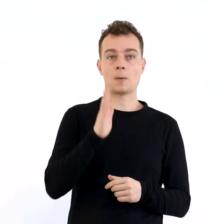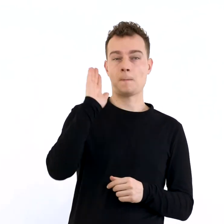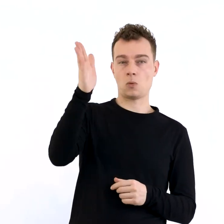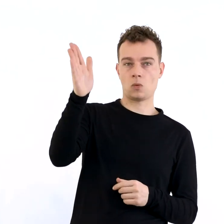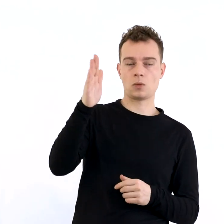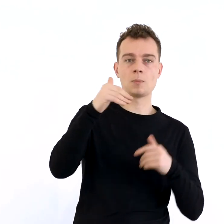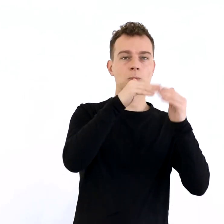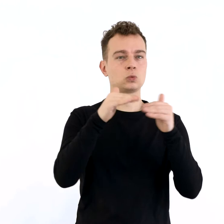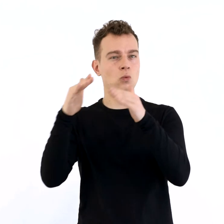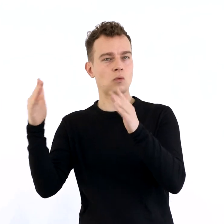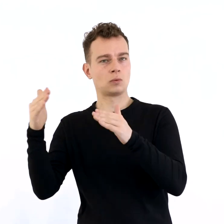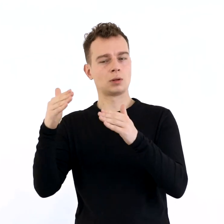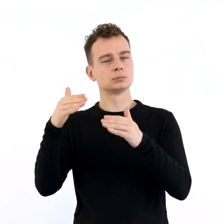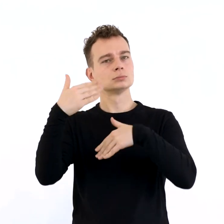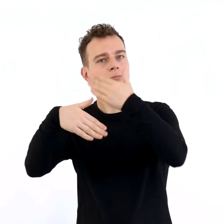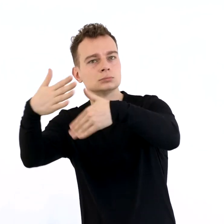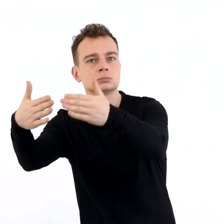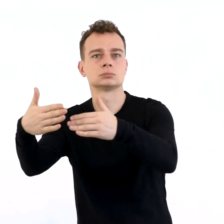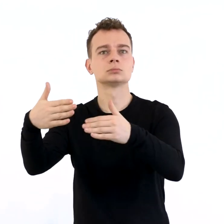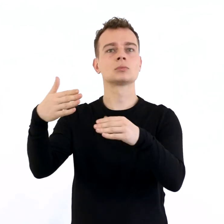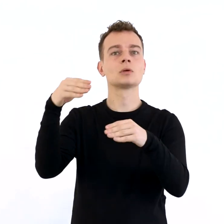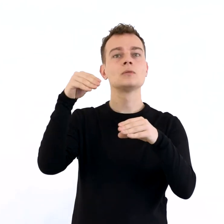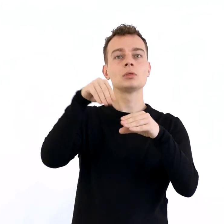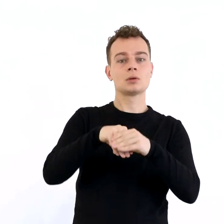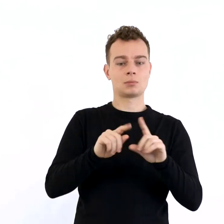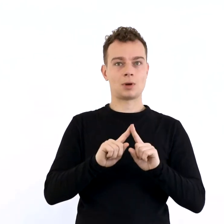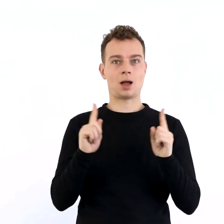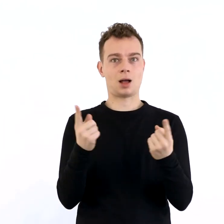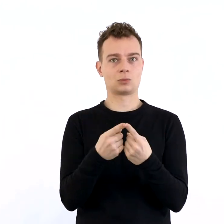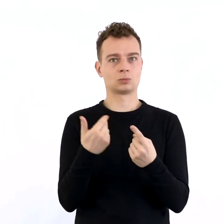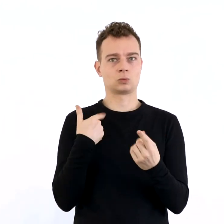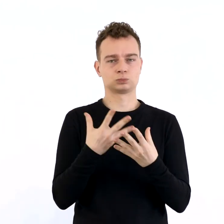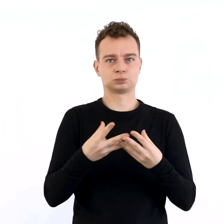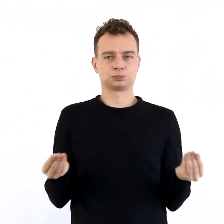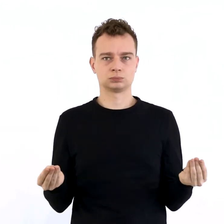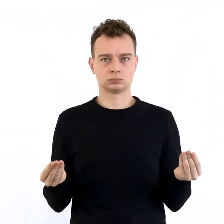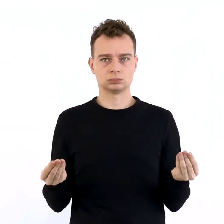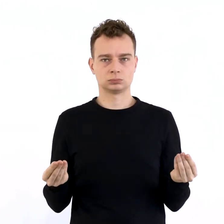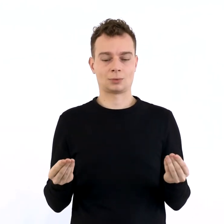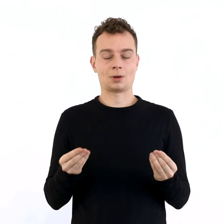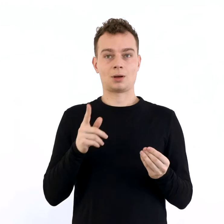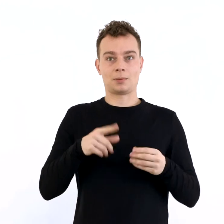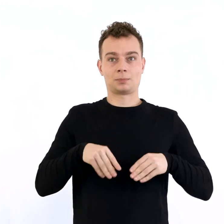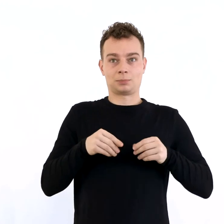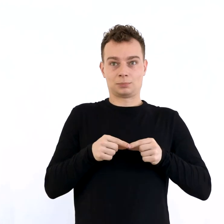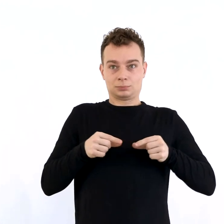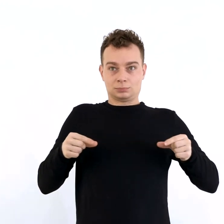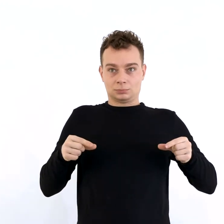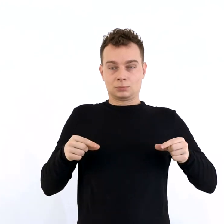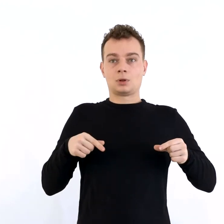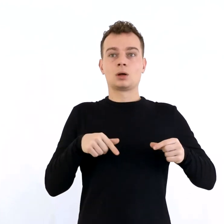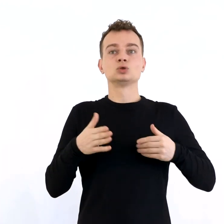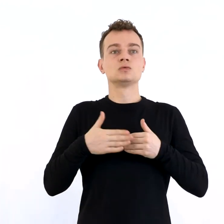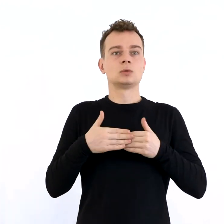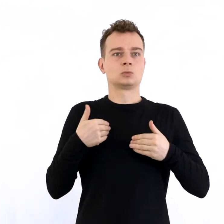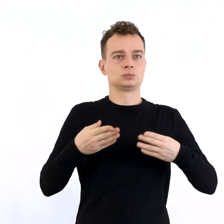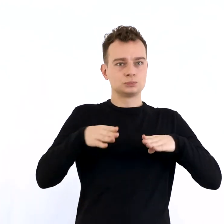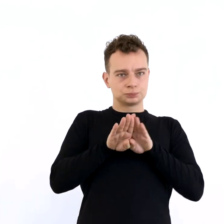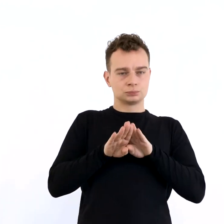W późniejszych budowlach atrium zanikło, a przedsionek zamknięto drzwiami.